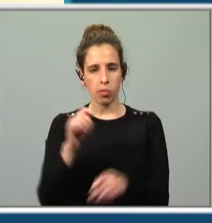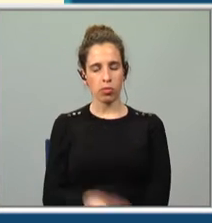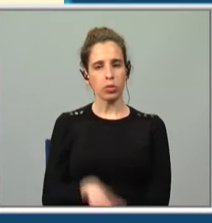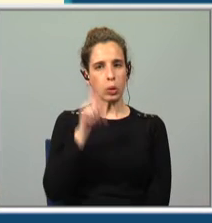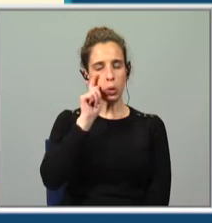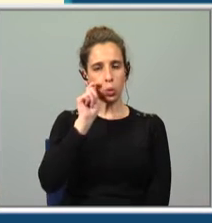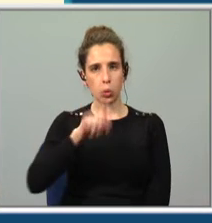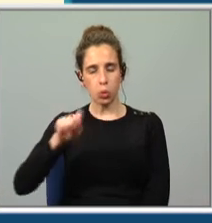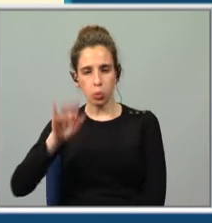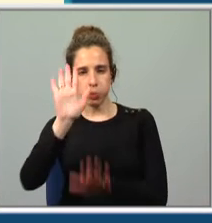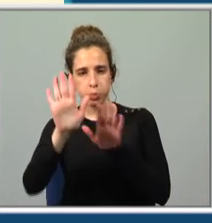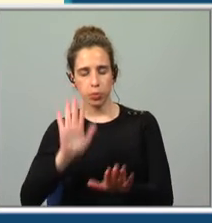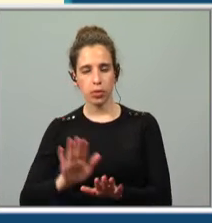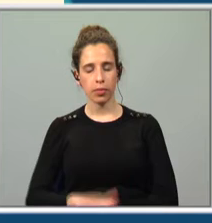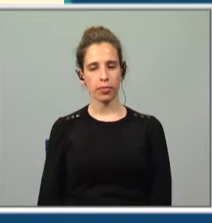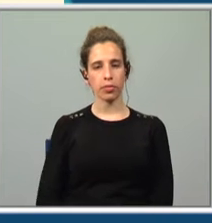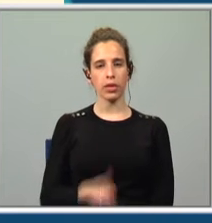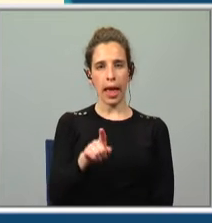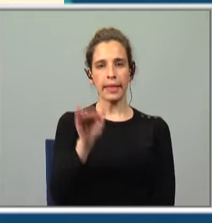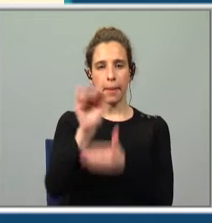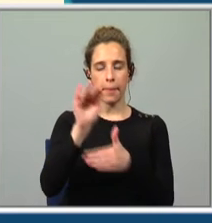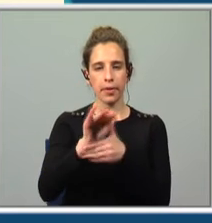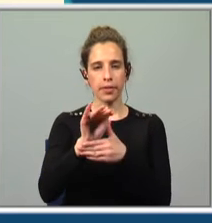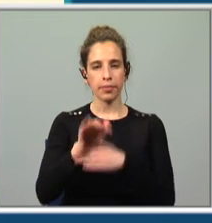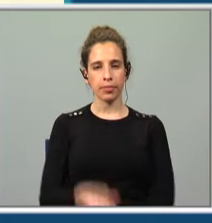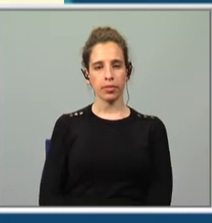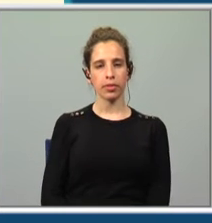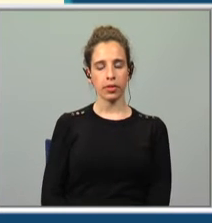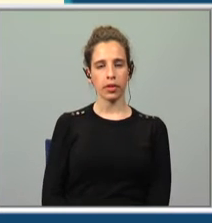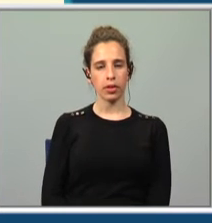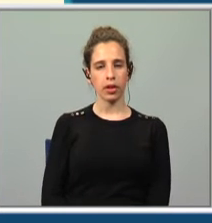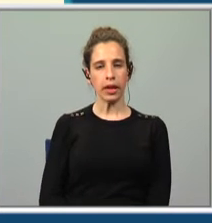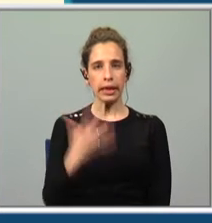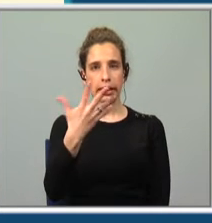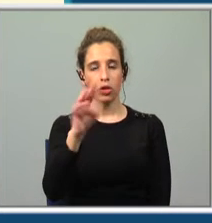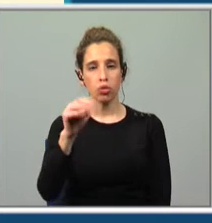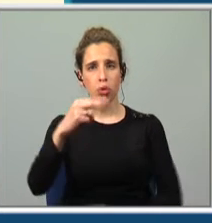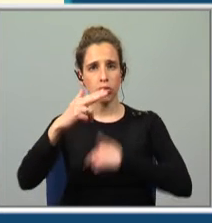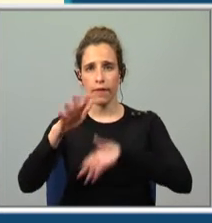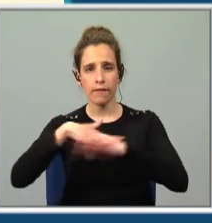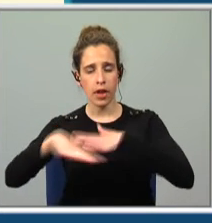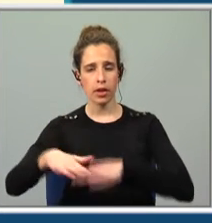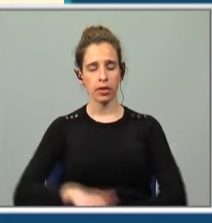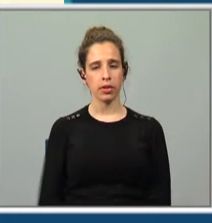Cuba a mensagem altos triste a 5 segundos 古巴消息響亮悲傷 5 秒